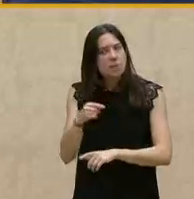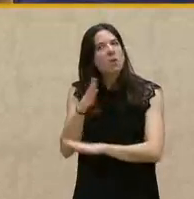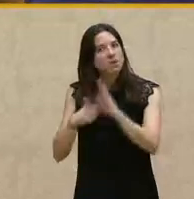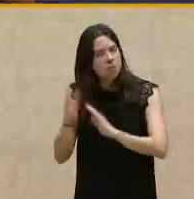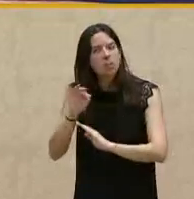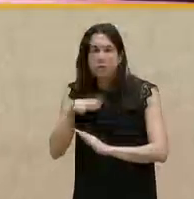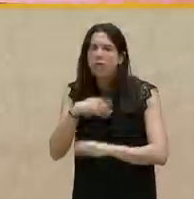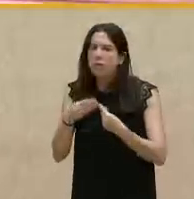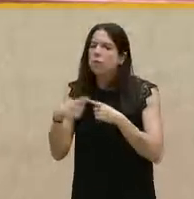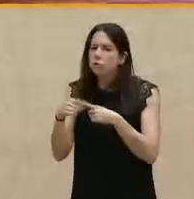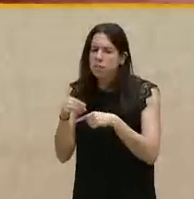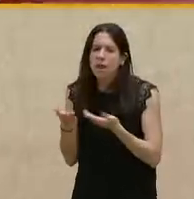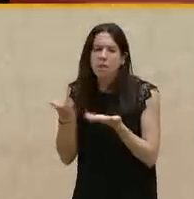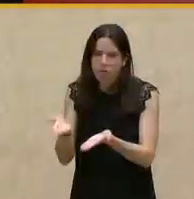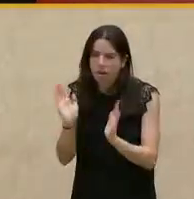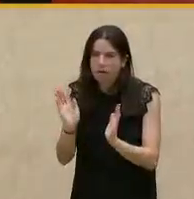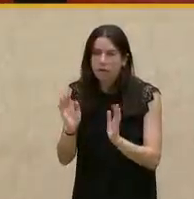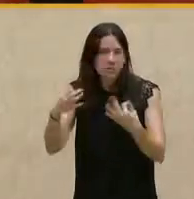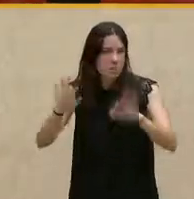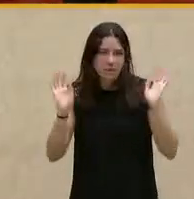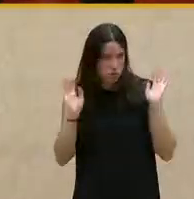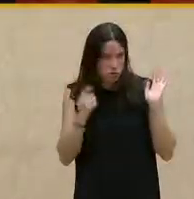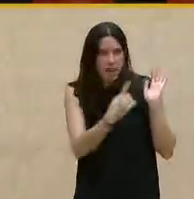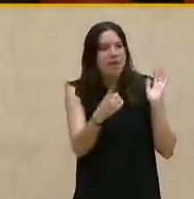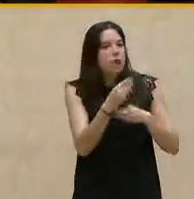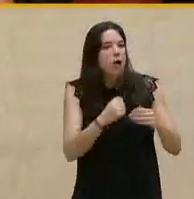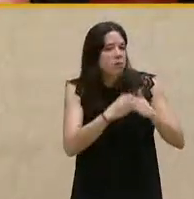Entonces simplemente eso para mí era lo más importante. Lo demás que voy a decir ahora